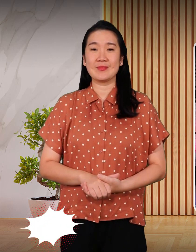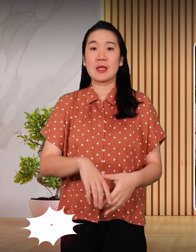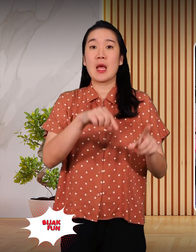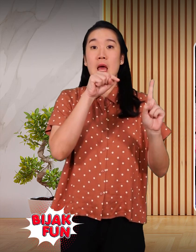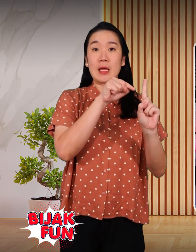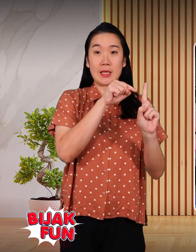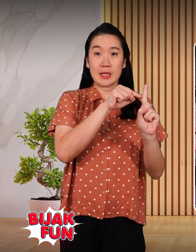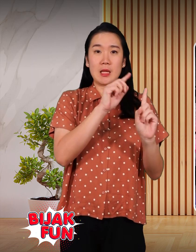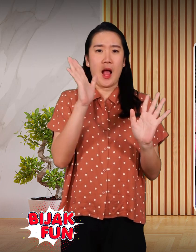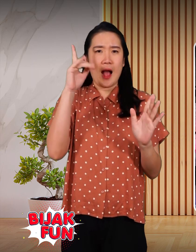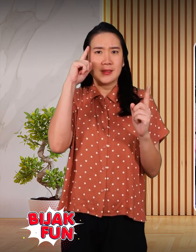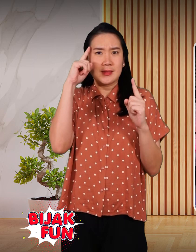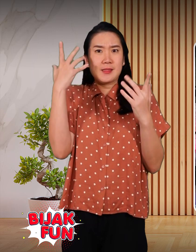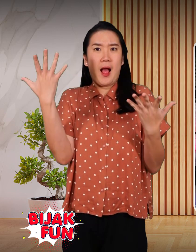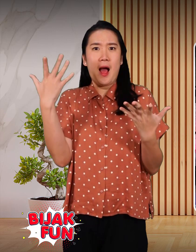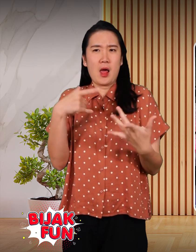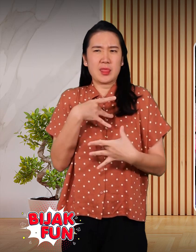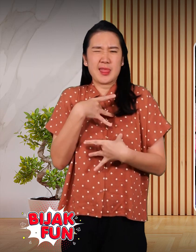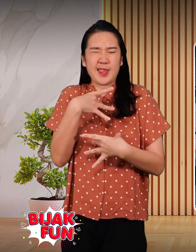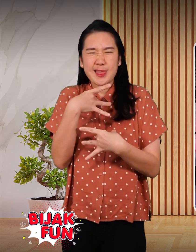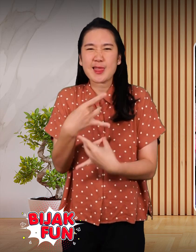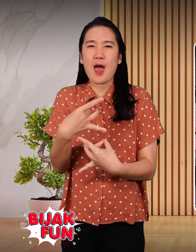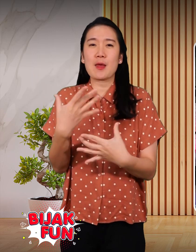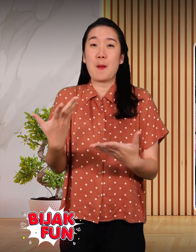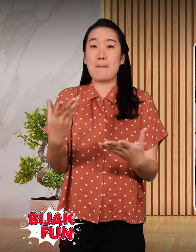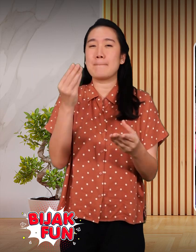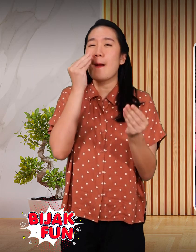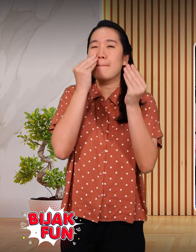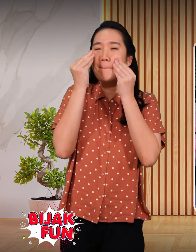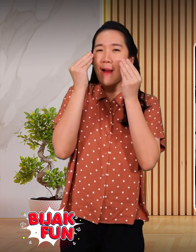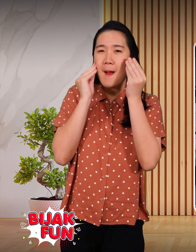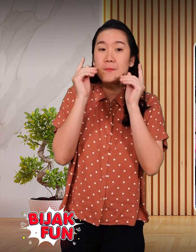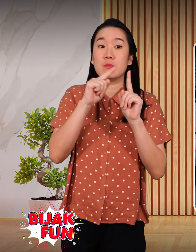Tidak disangka Ester sangat tertarik di bidang make-up tersebut.